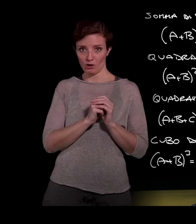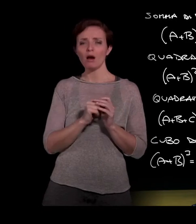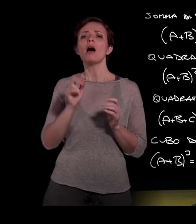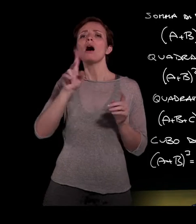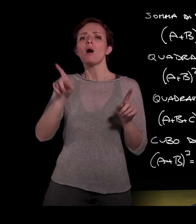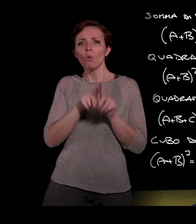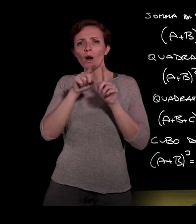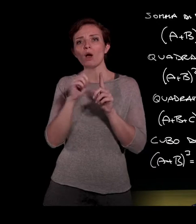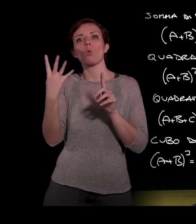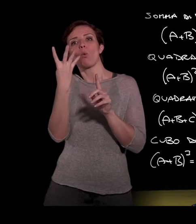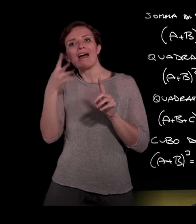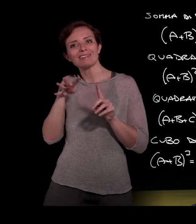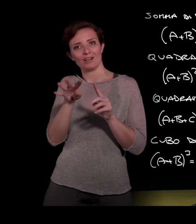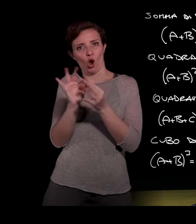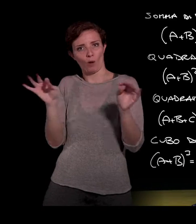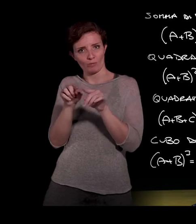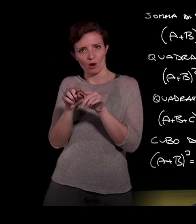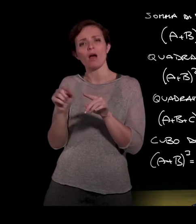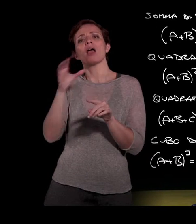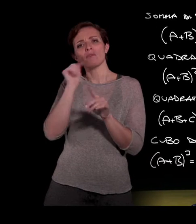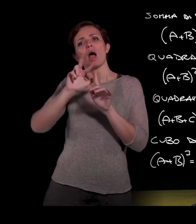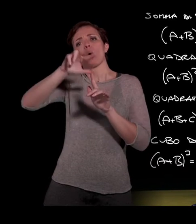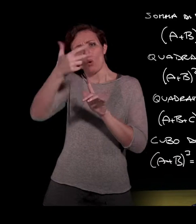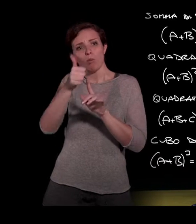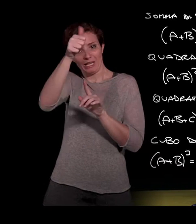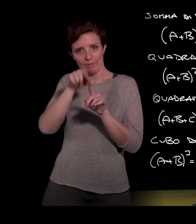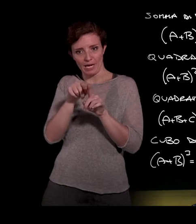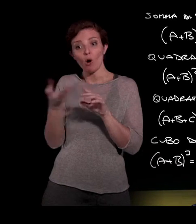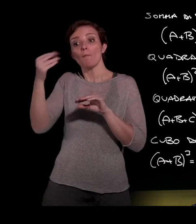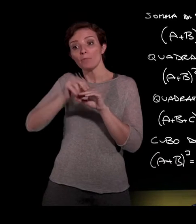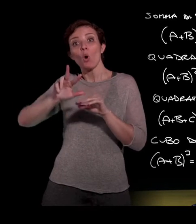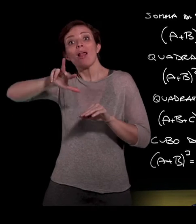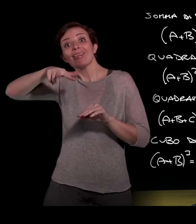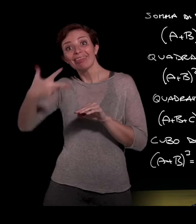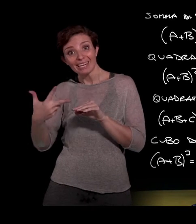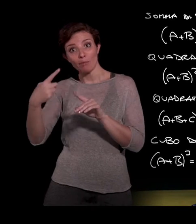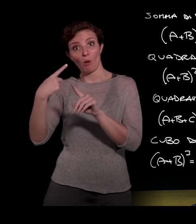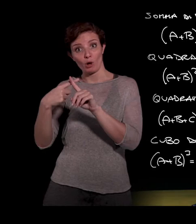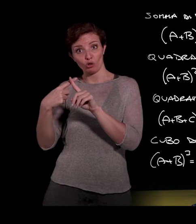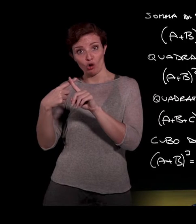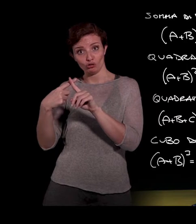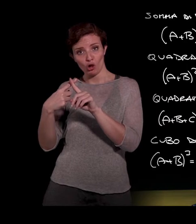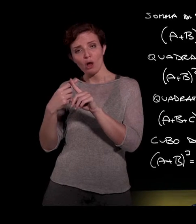caratterizzato dal cubo del primo monomio, più il triplo prodotto del quadrato del primo monomio per il secondo,